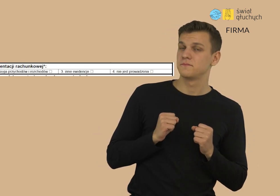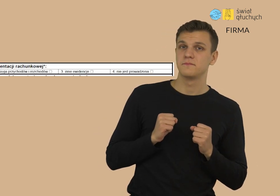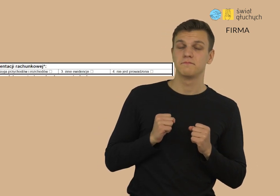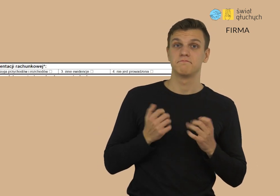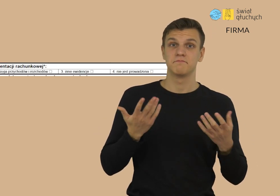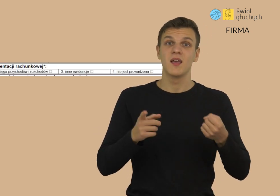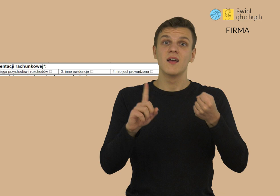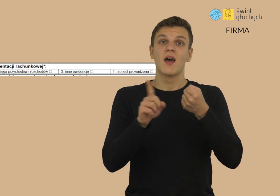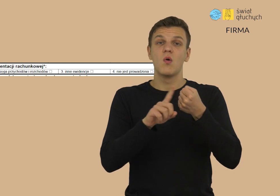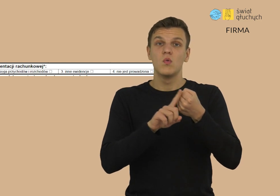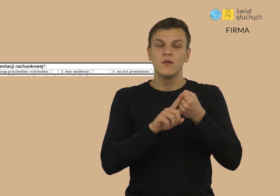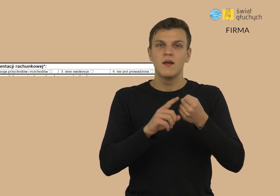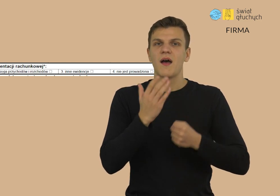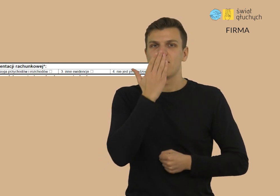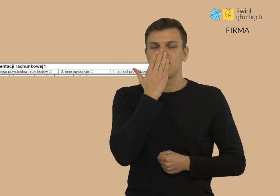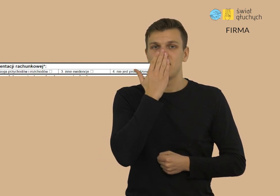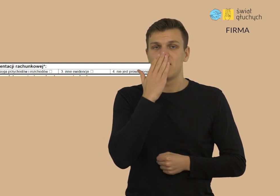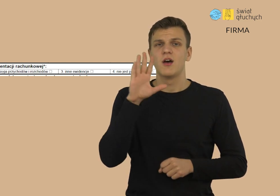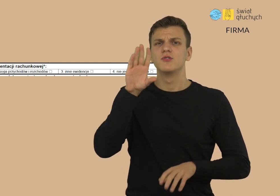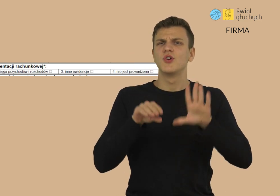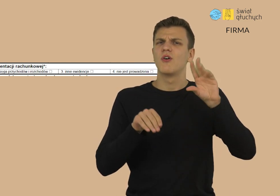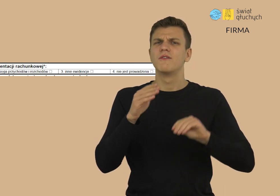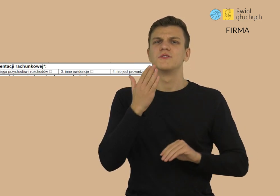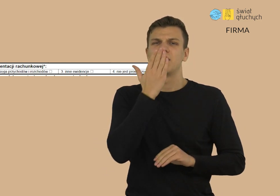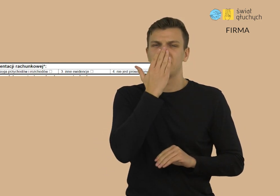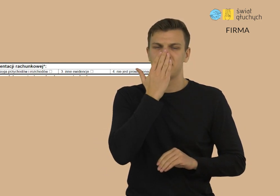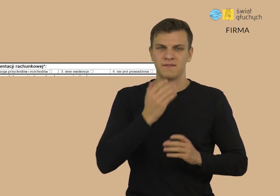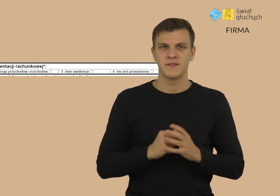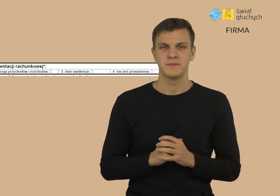20. Rodzaj prowadzonej dokumentacji rachunkowej.